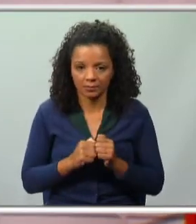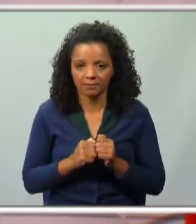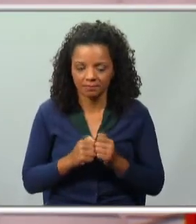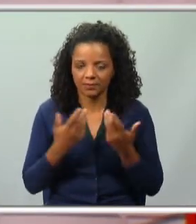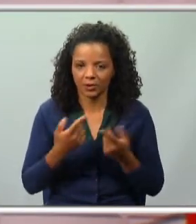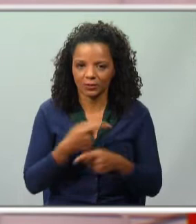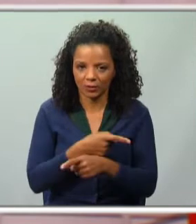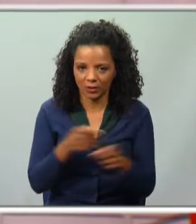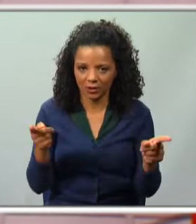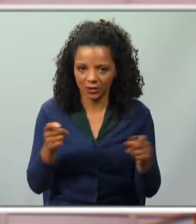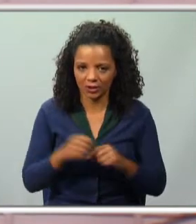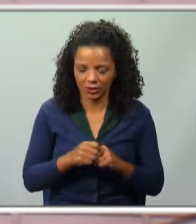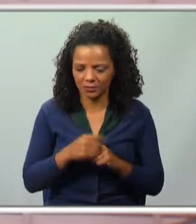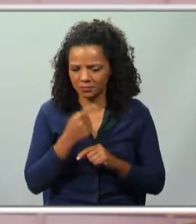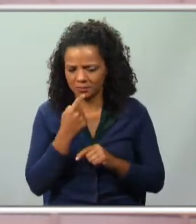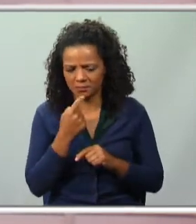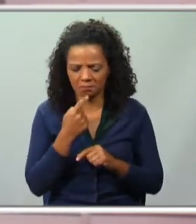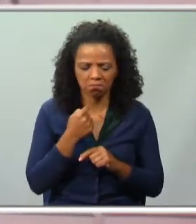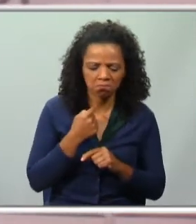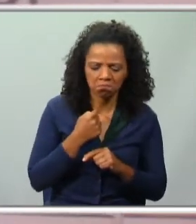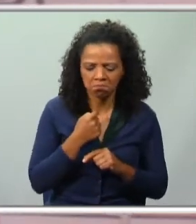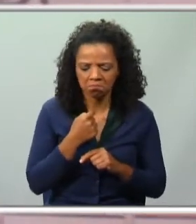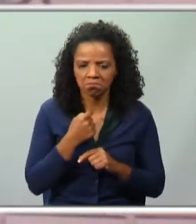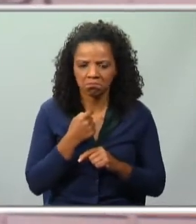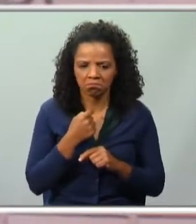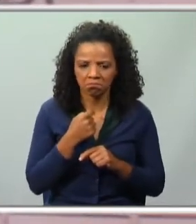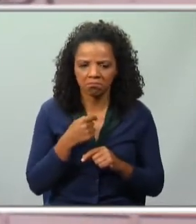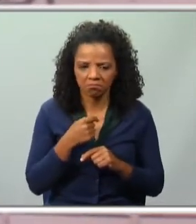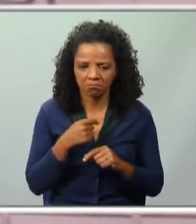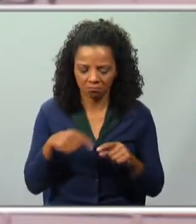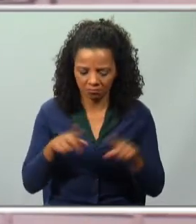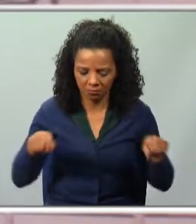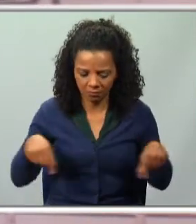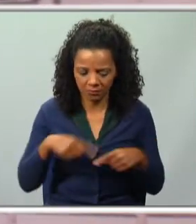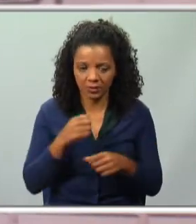para vocês que já percebi tem os espaços de trabalho muito difícil bem 對於那些已經註意到有空格的人非常努力工作好